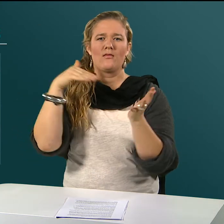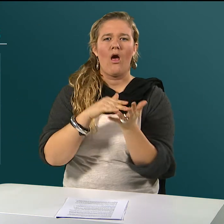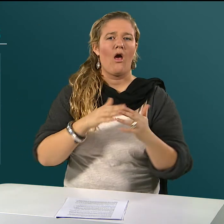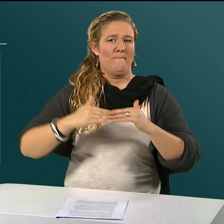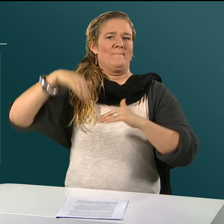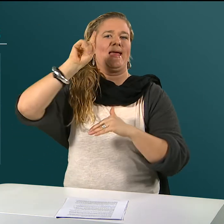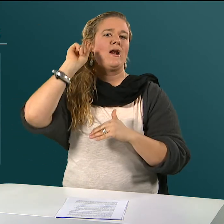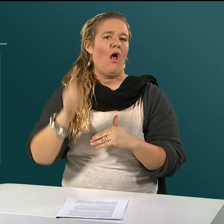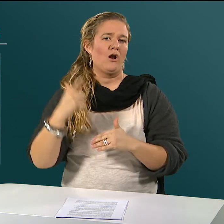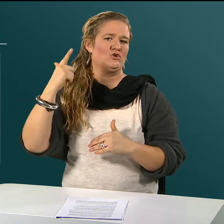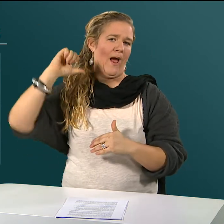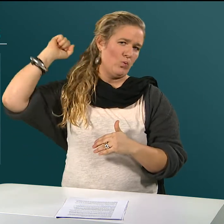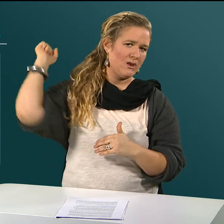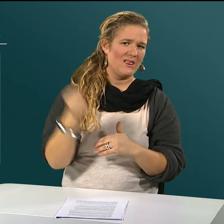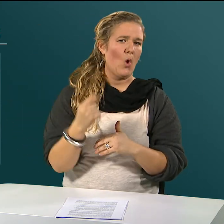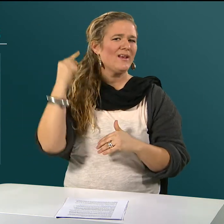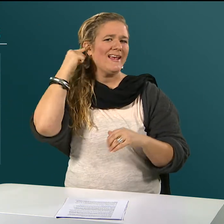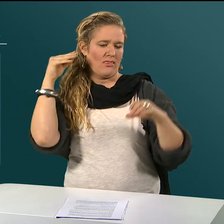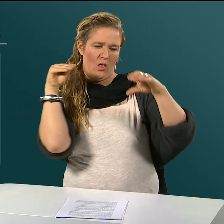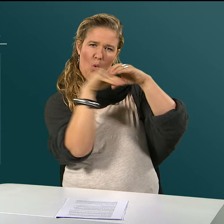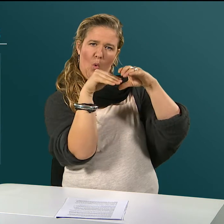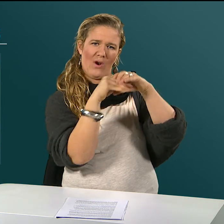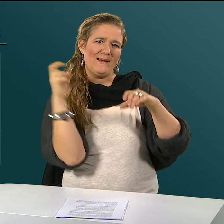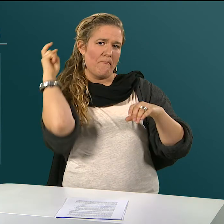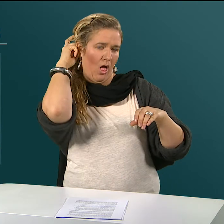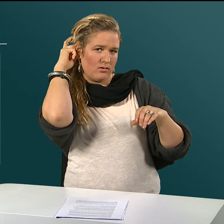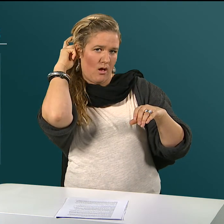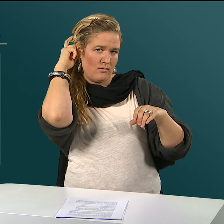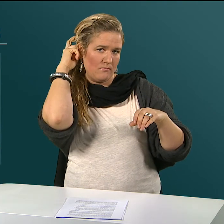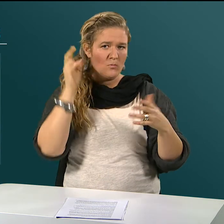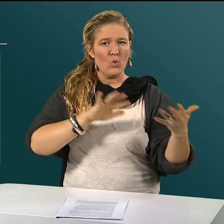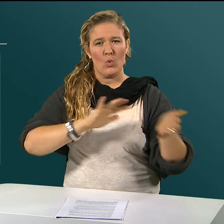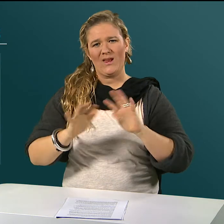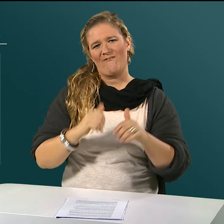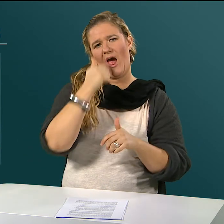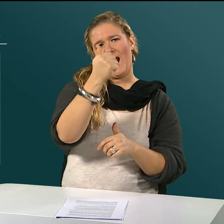Heute haben mehr als 200‘000 Menschen in der Welt ein Innenohr-Implantat,